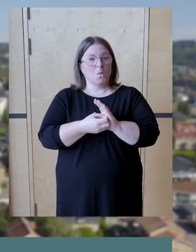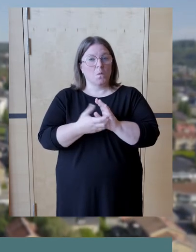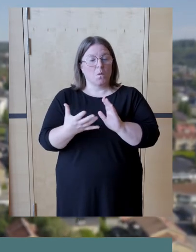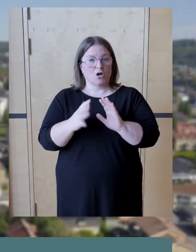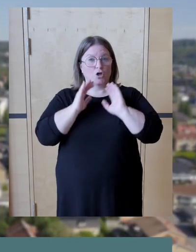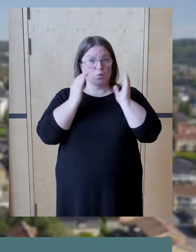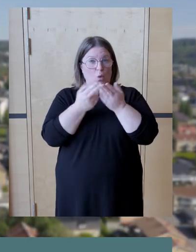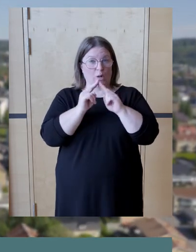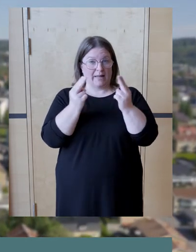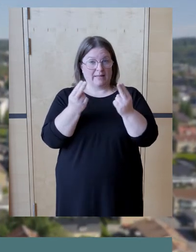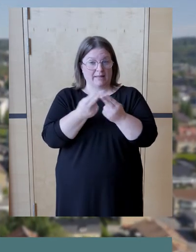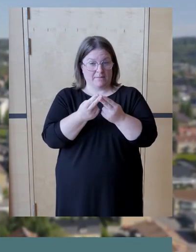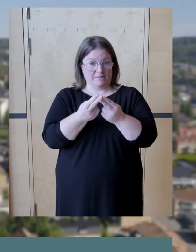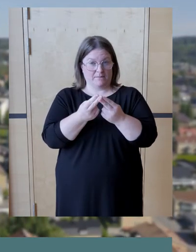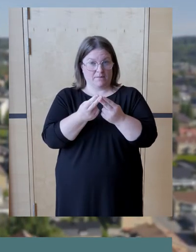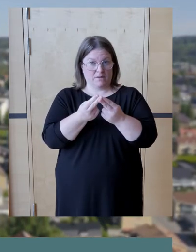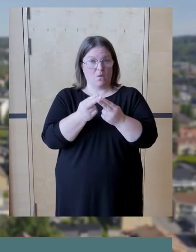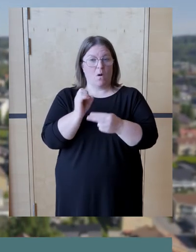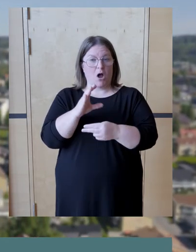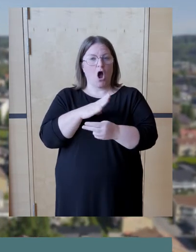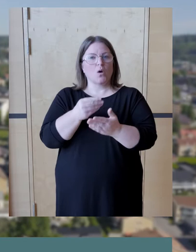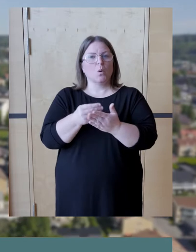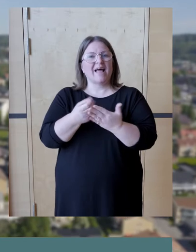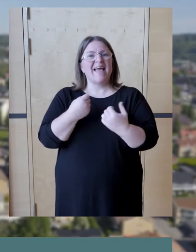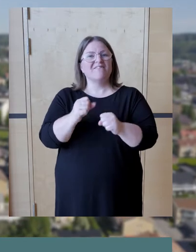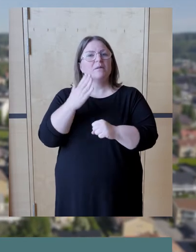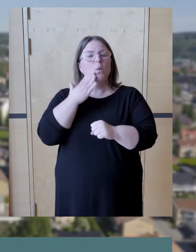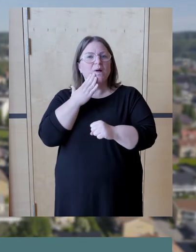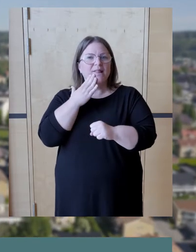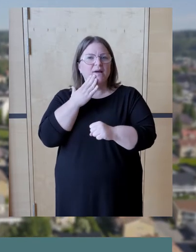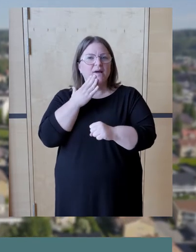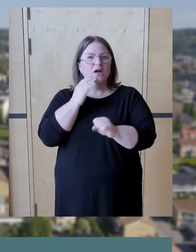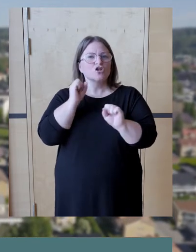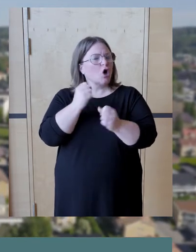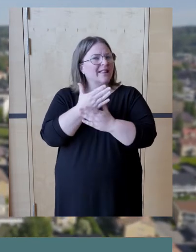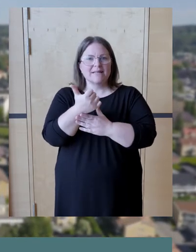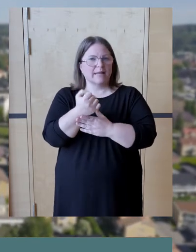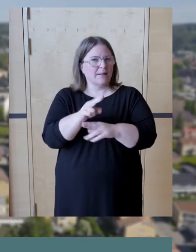Har kostnadseffektivt boende Då ska det vara Det ska inte vara 60 platser för det är inte kostnad